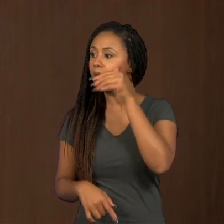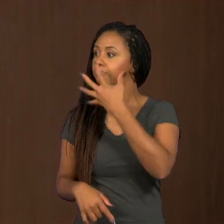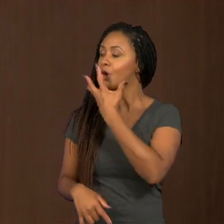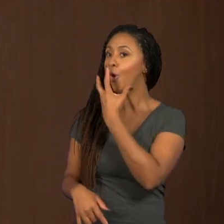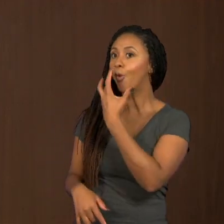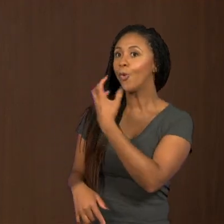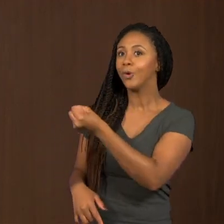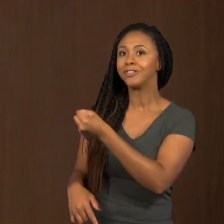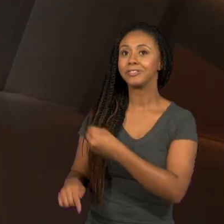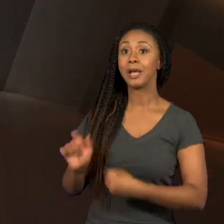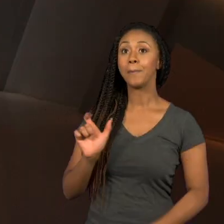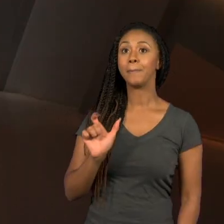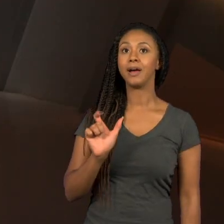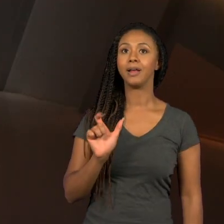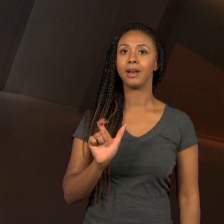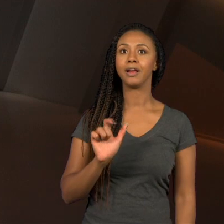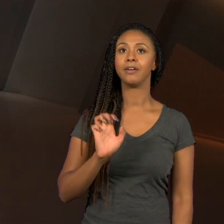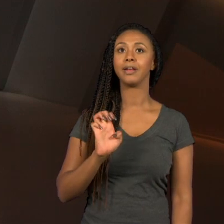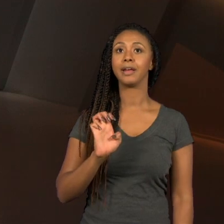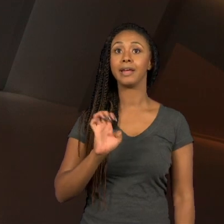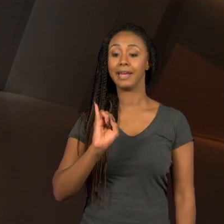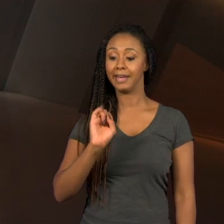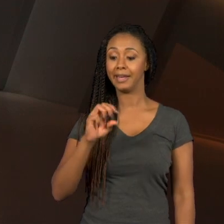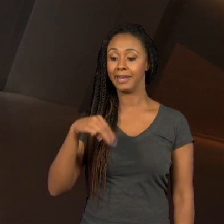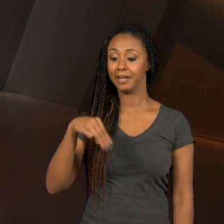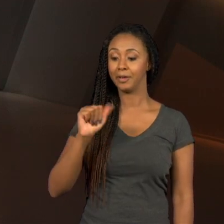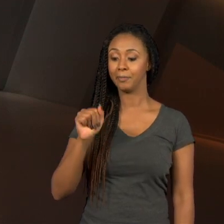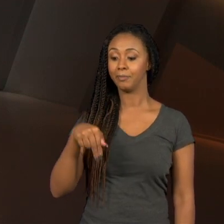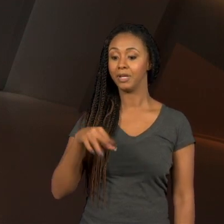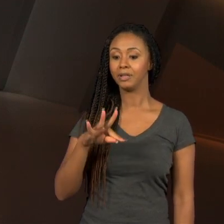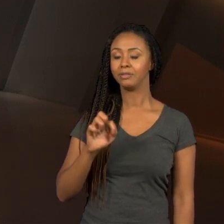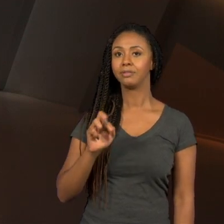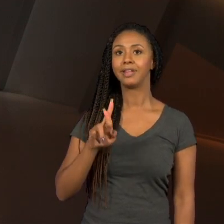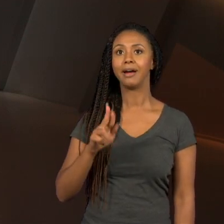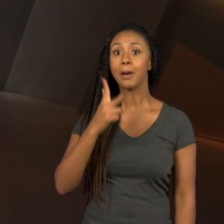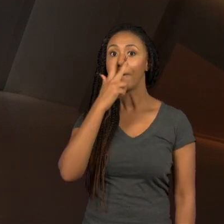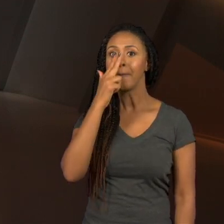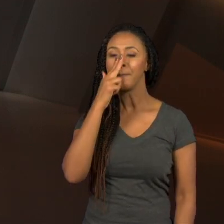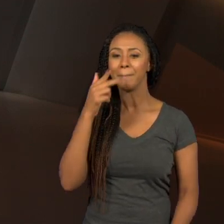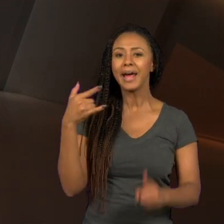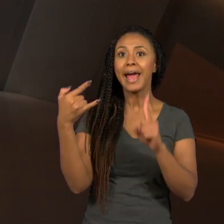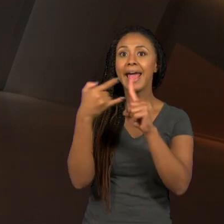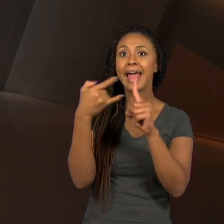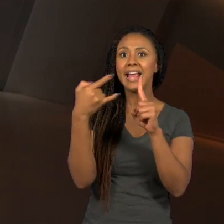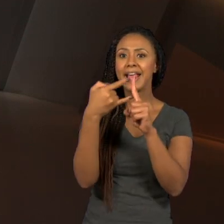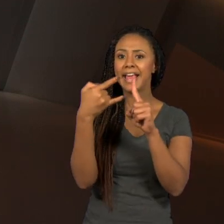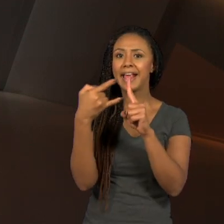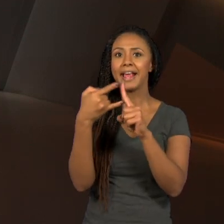"IMANTARA", QUE É DE IMÃ, ELES ESTÃO ATRAÍDOS EM TORNO DESSE LEITOR COMO SE FOSSE UM VERDADEIRO